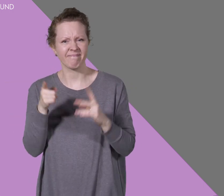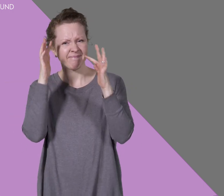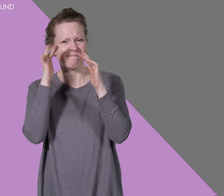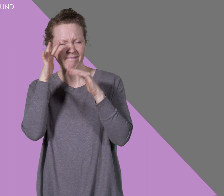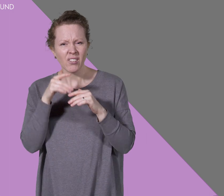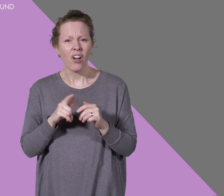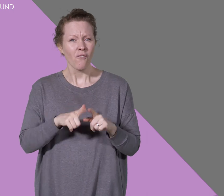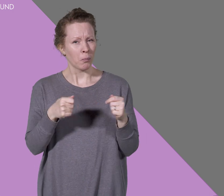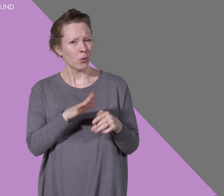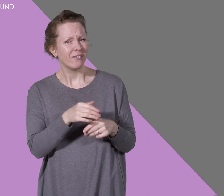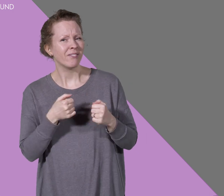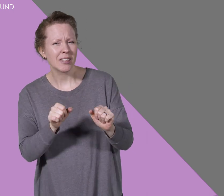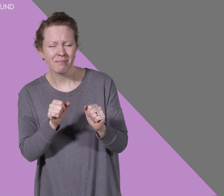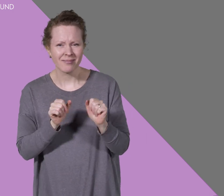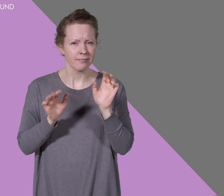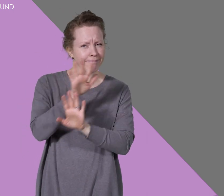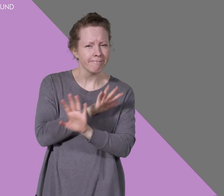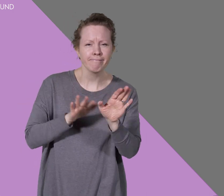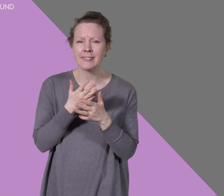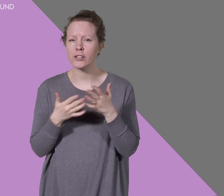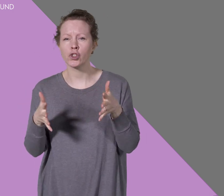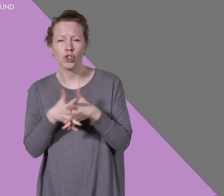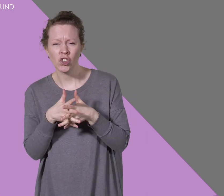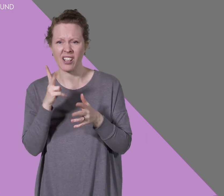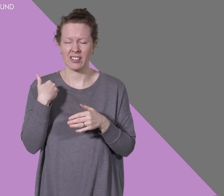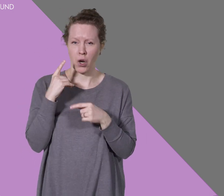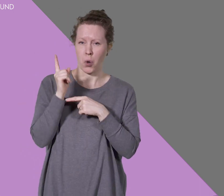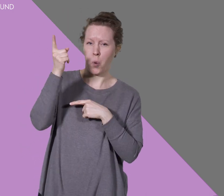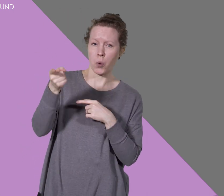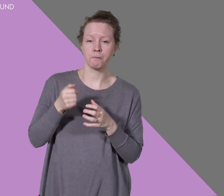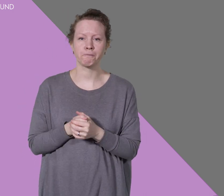som anser att förbundets verksamhet känns avlägsen.